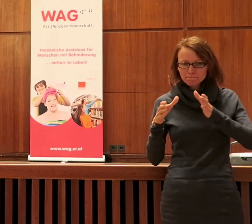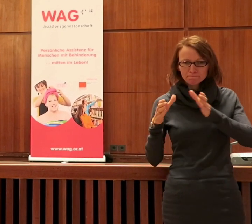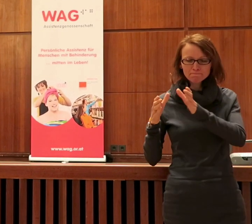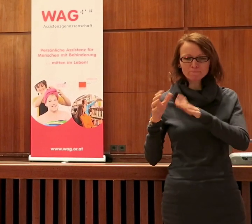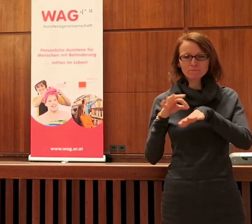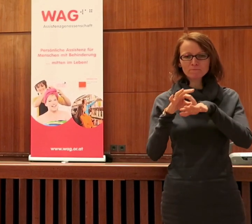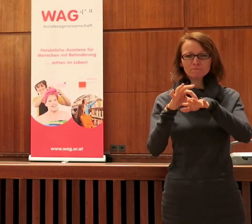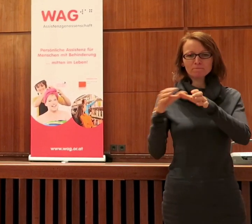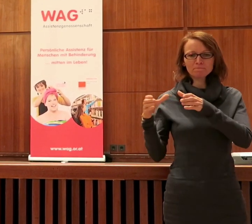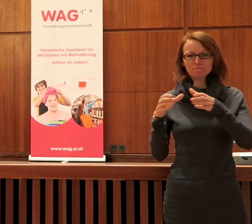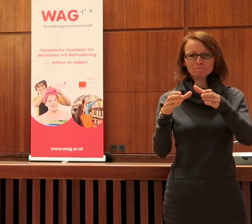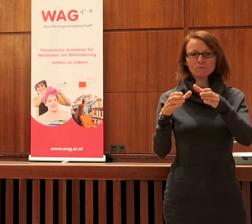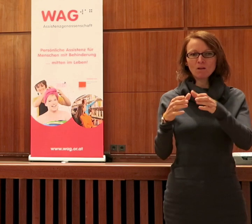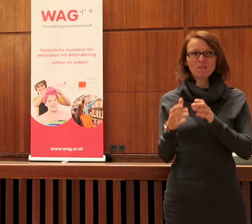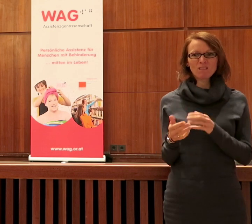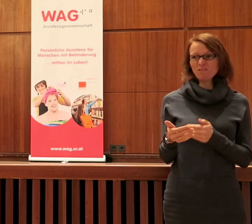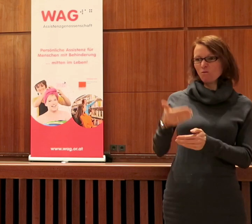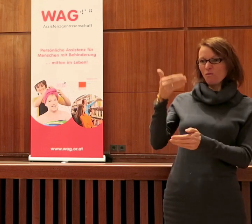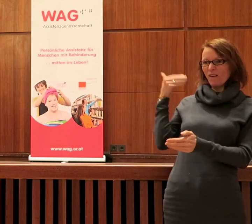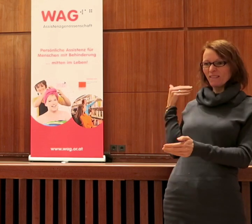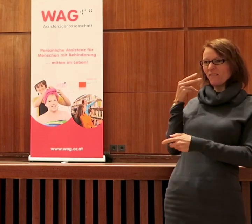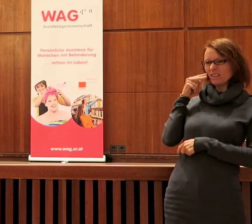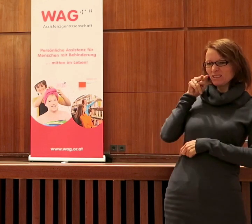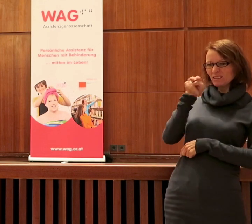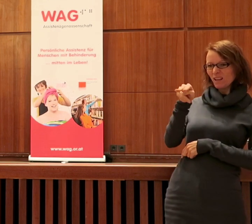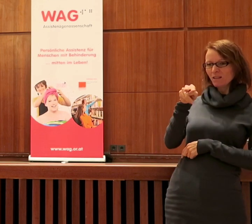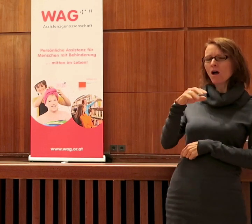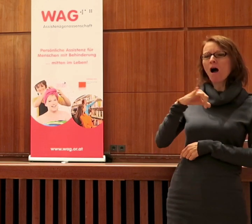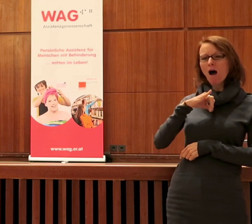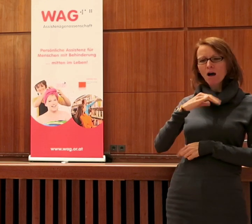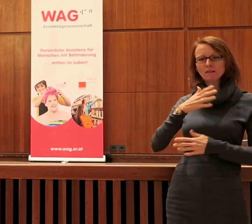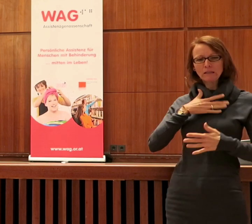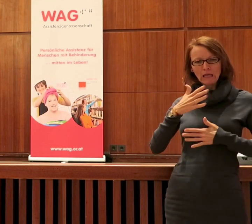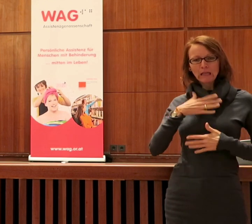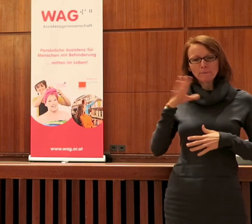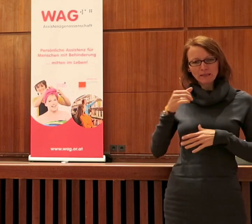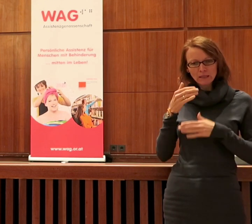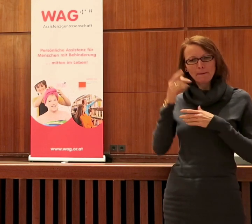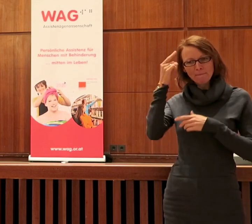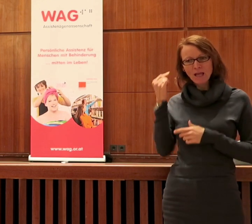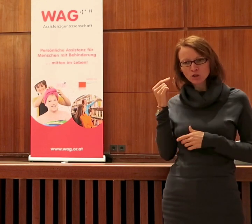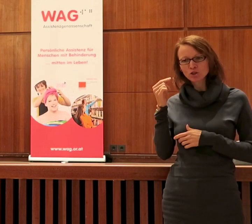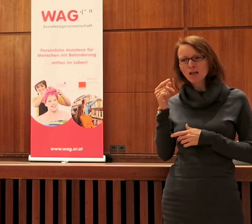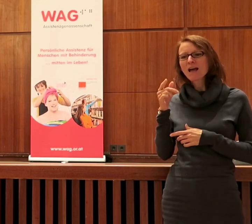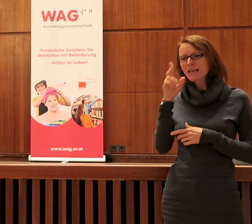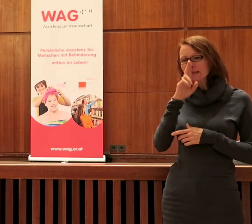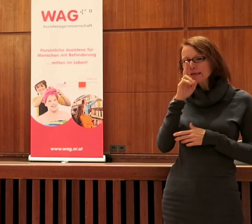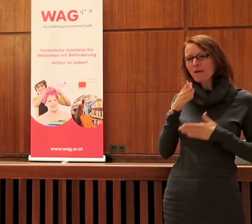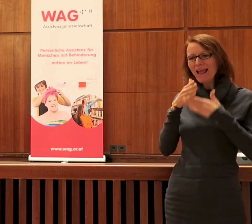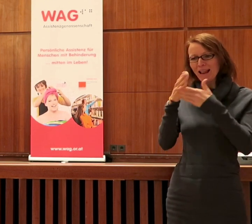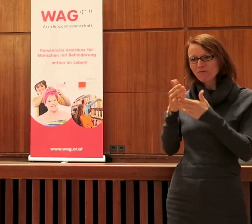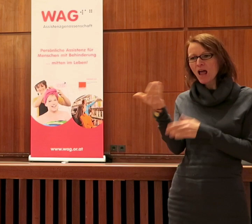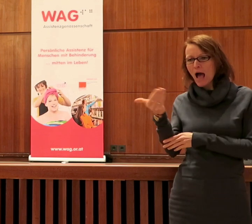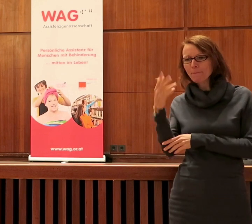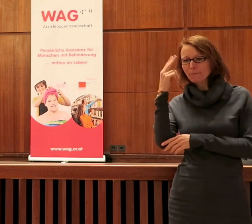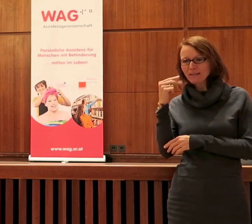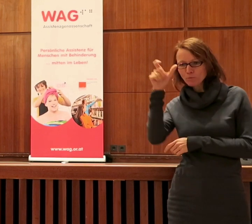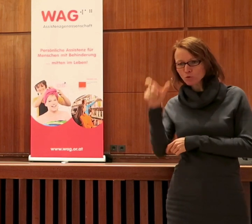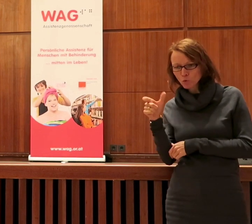Jeder der das von der Ferne sieht, denkt sich: Ah das ist ein netter Mitmensch, der hilft jetzt dem Blinden beim Einsteigen. Ich verrate euch ein Geheimnis.